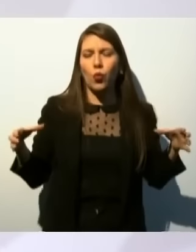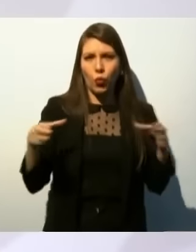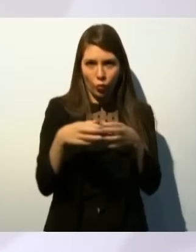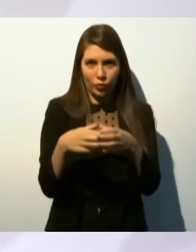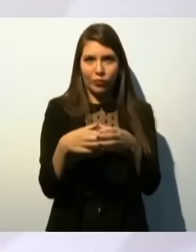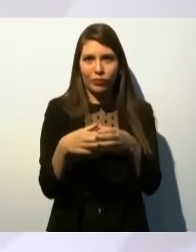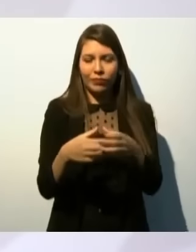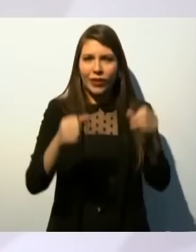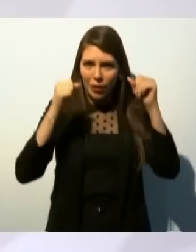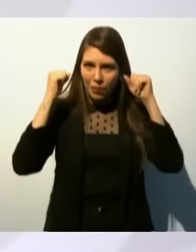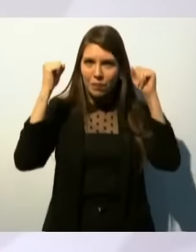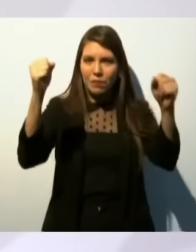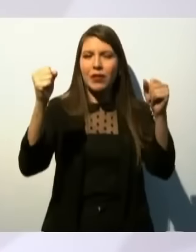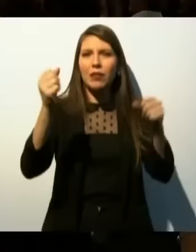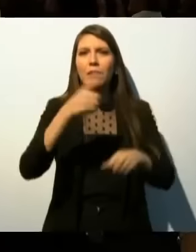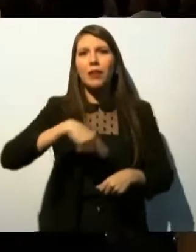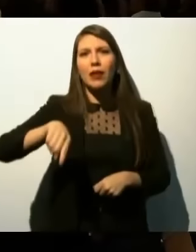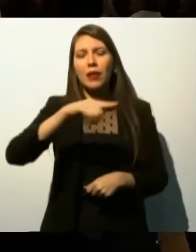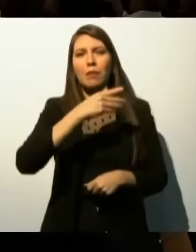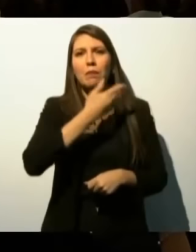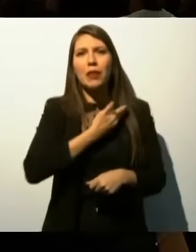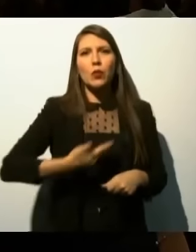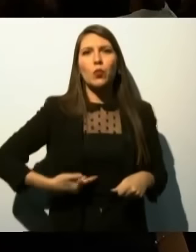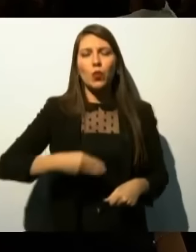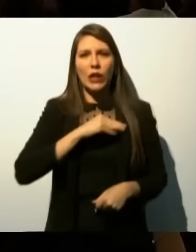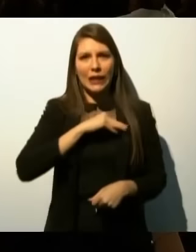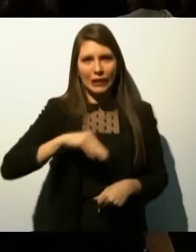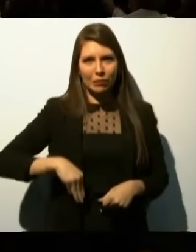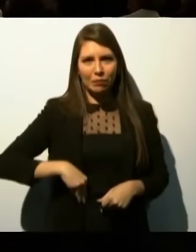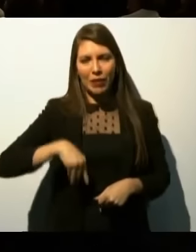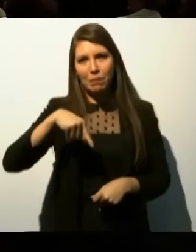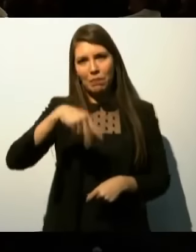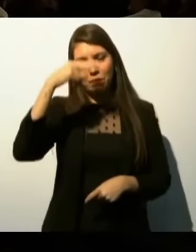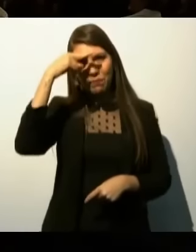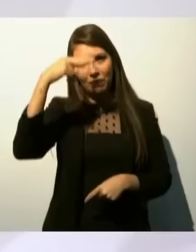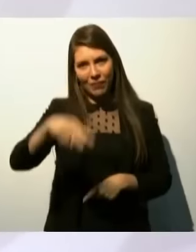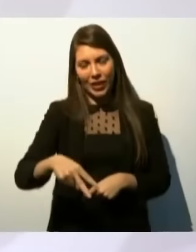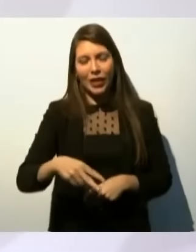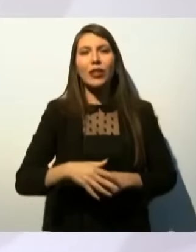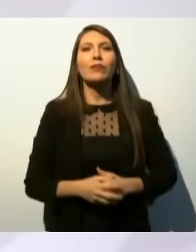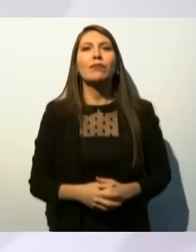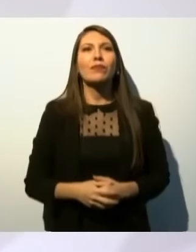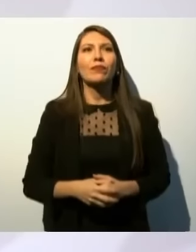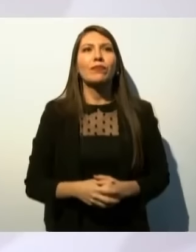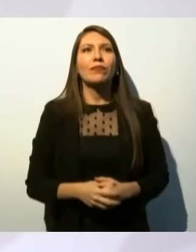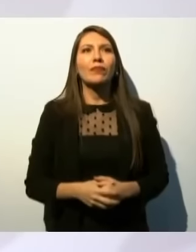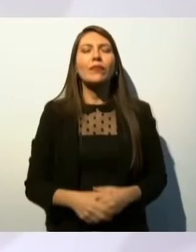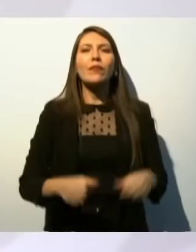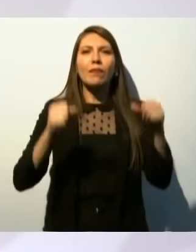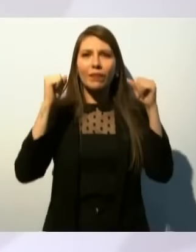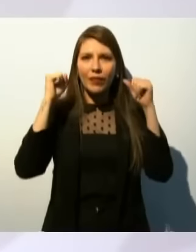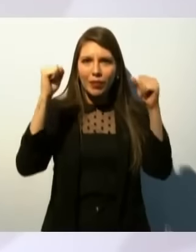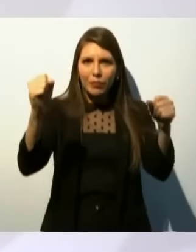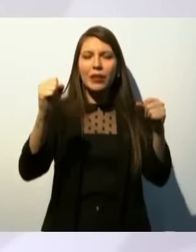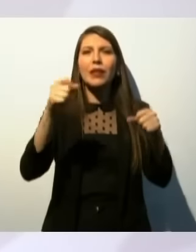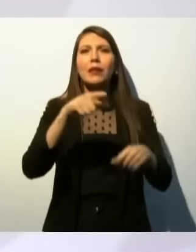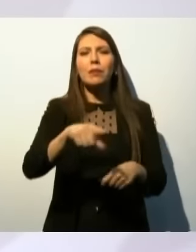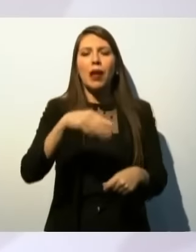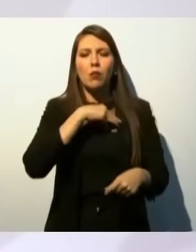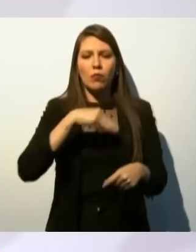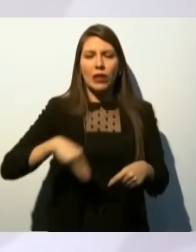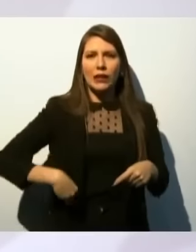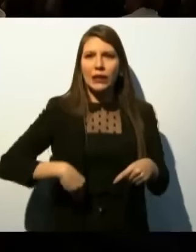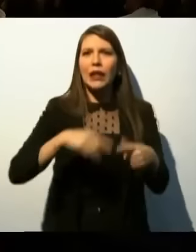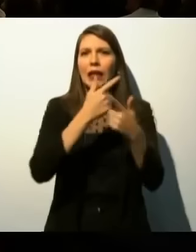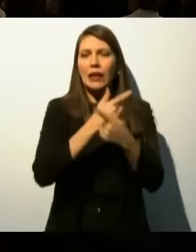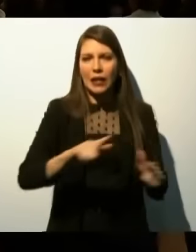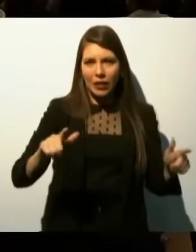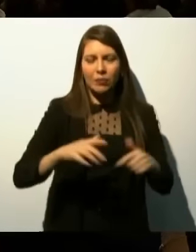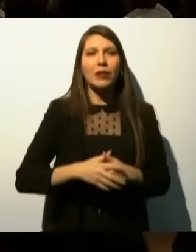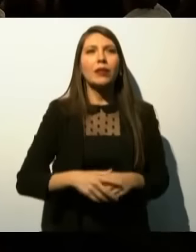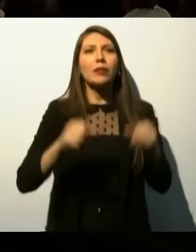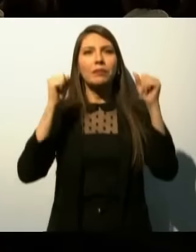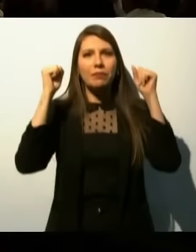municipales de México viva el municipio Libre de México Viva México viv Muchas